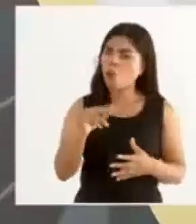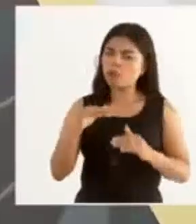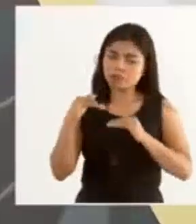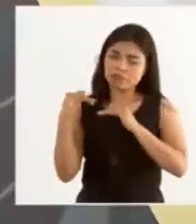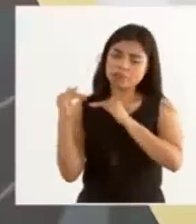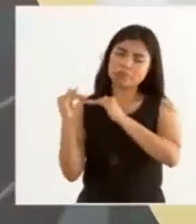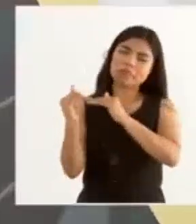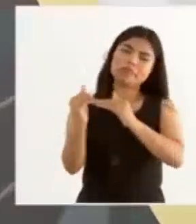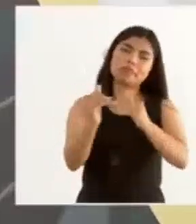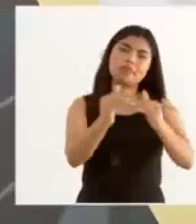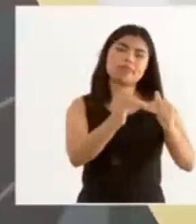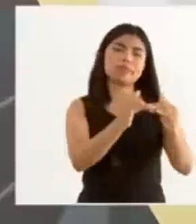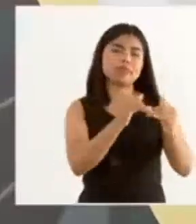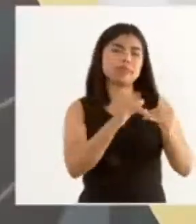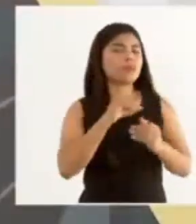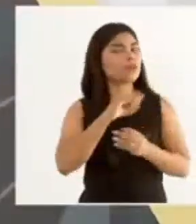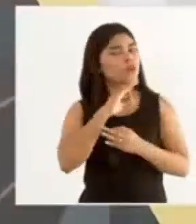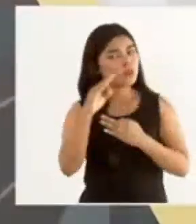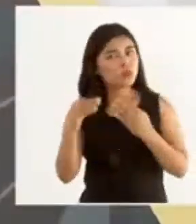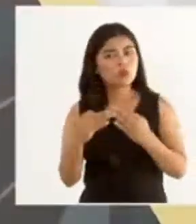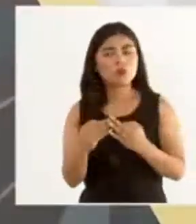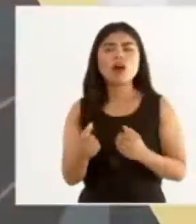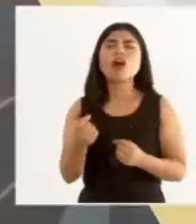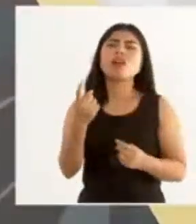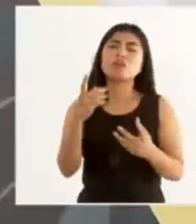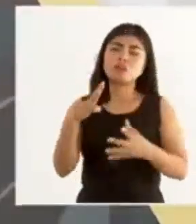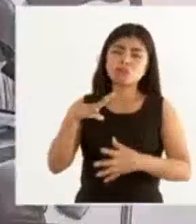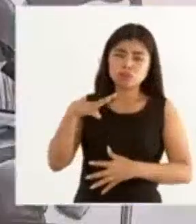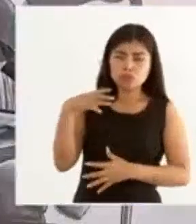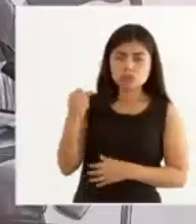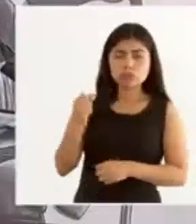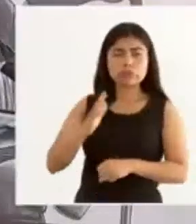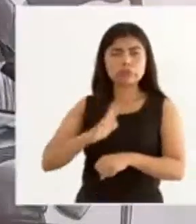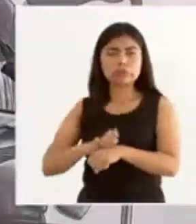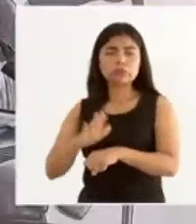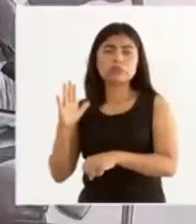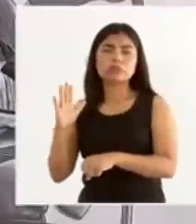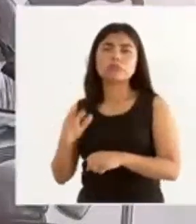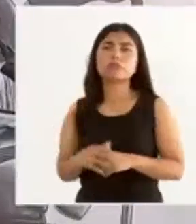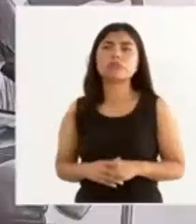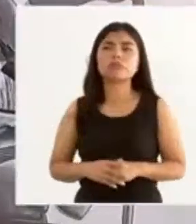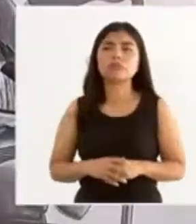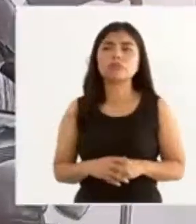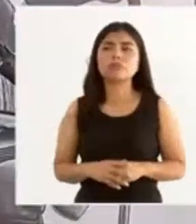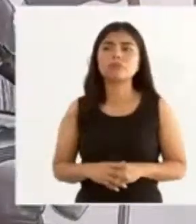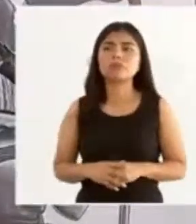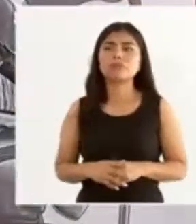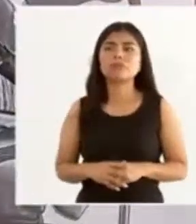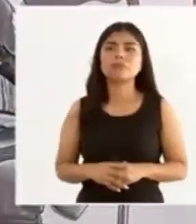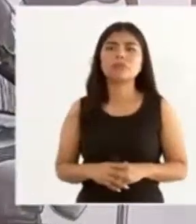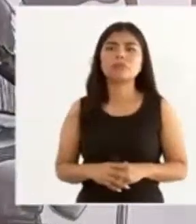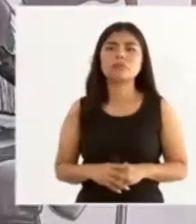pues tengan esfuerzo cuando van a la escuela, pero la verdad es que no se puede evaluar lo mismo